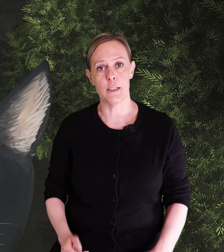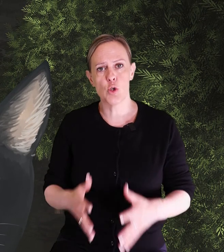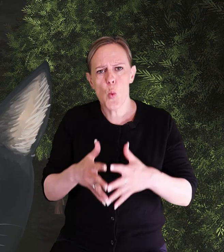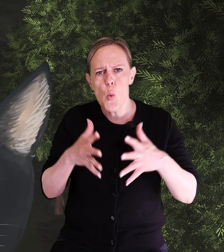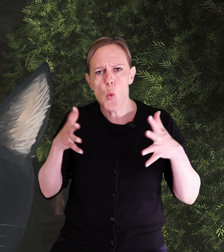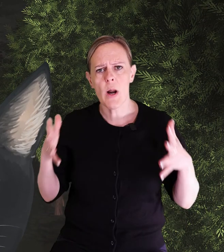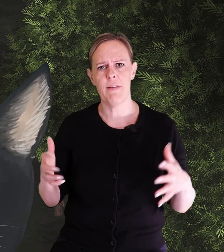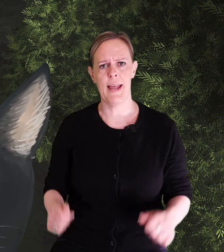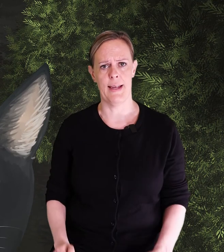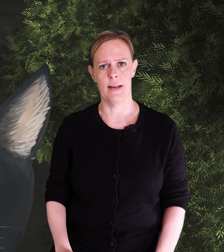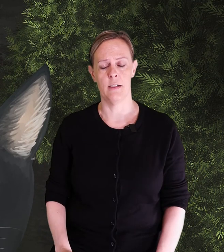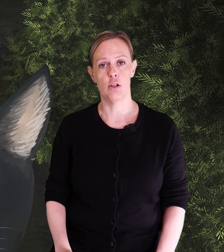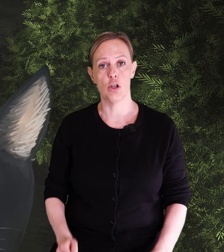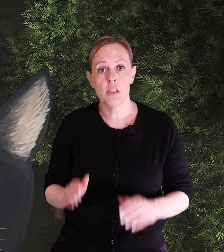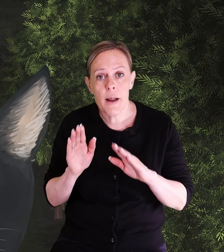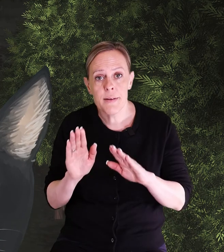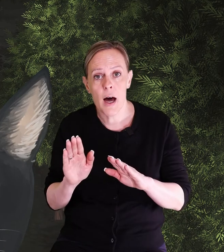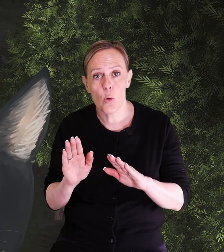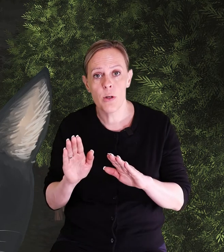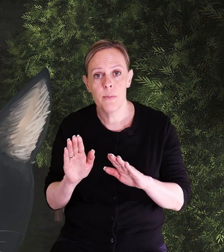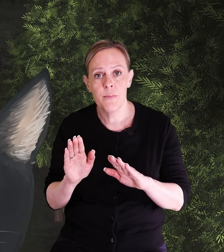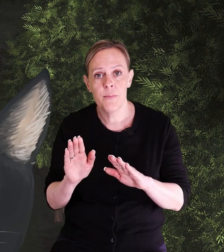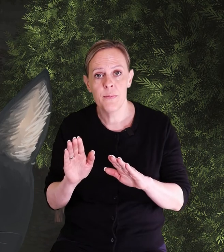till den stora vägen så stannar hon